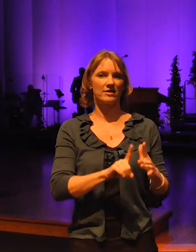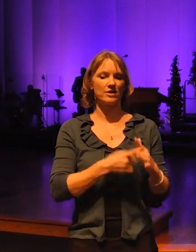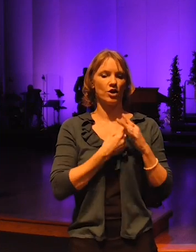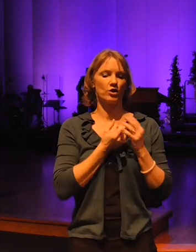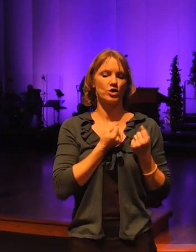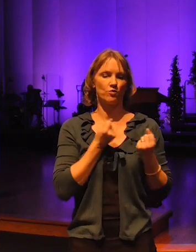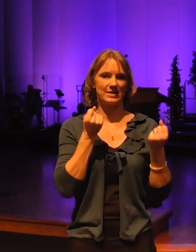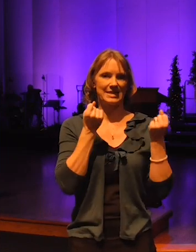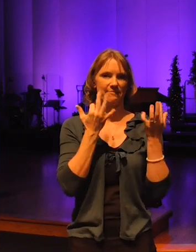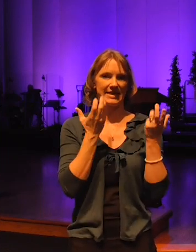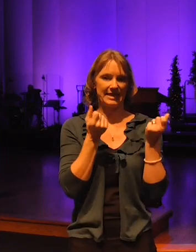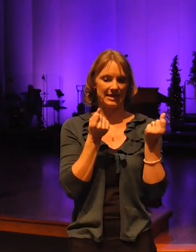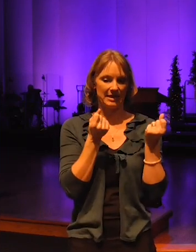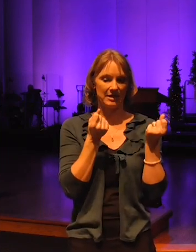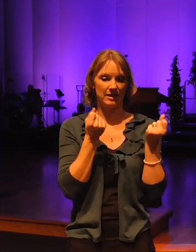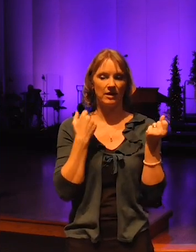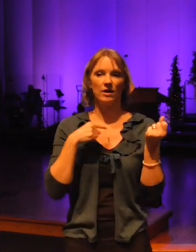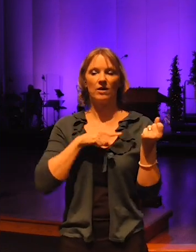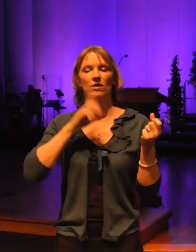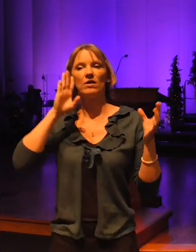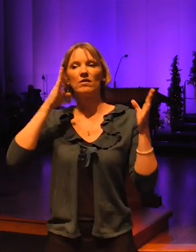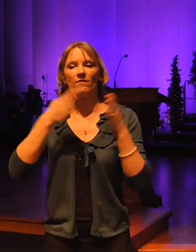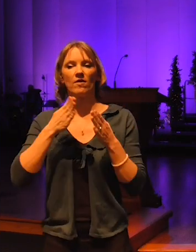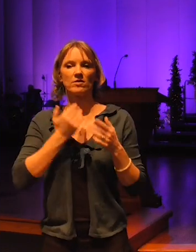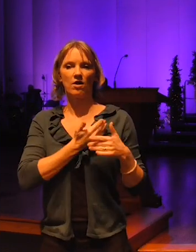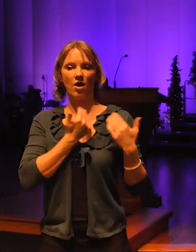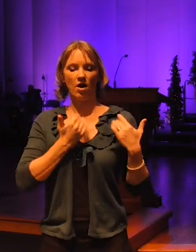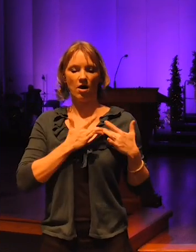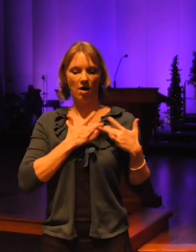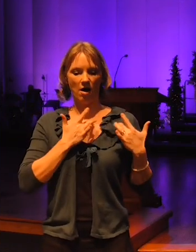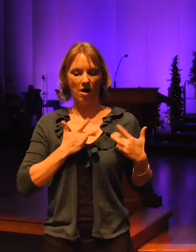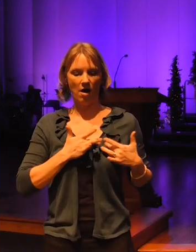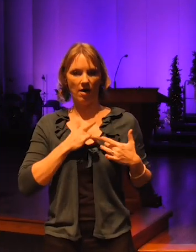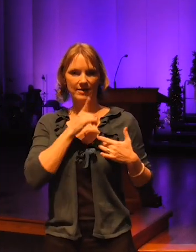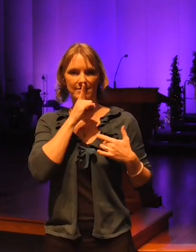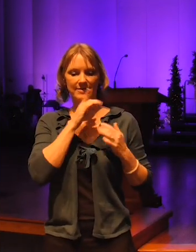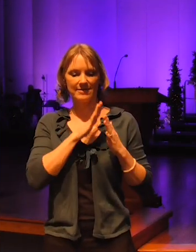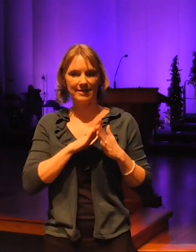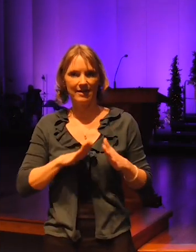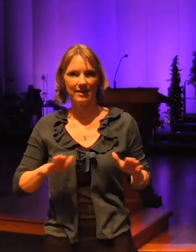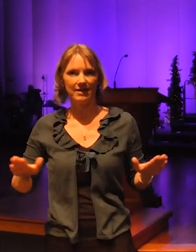en la quietud de nuestros corazones, comenzamos a sentir la semilla de la armonía de la música